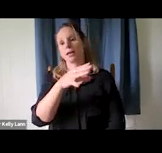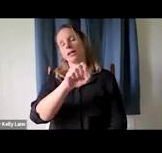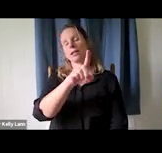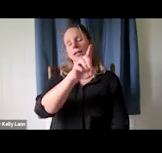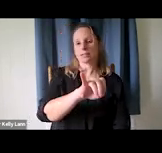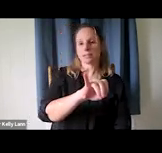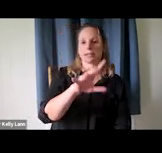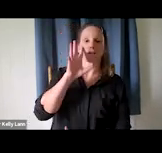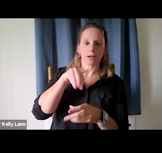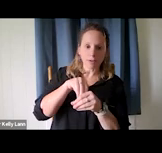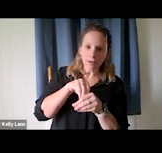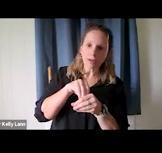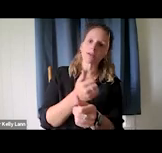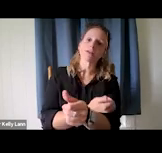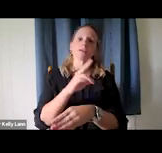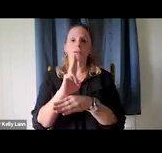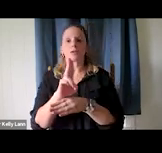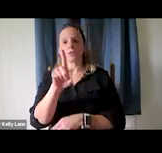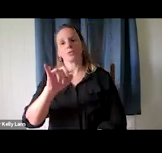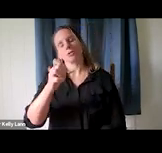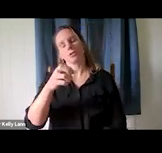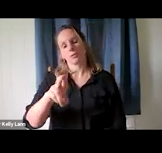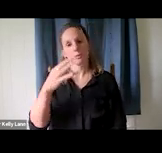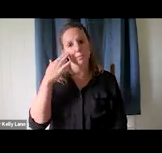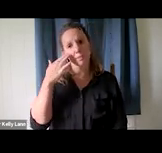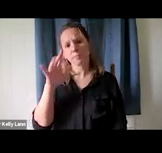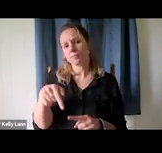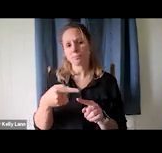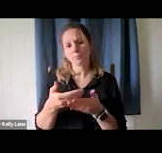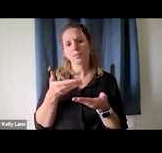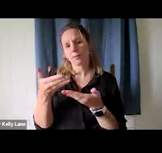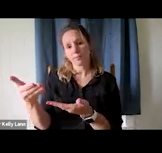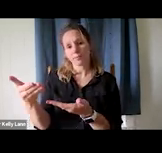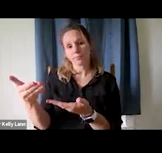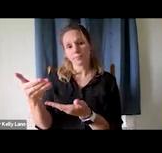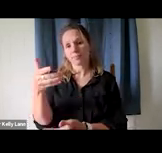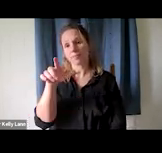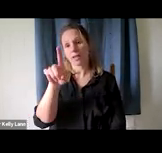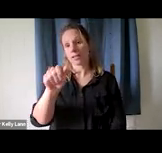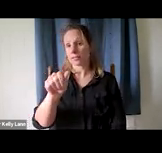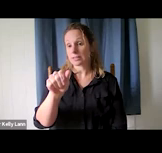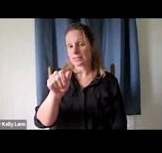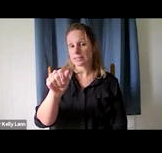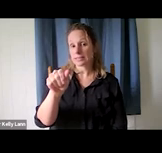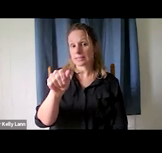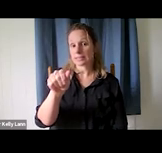que implican trastornos por consumo de sustancias". Como saben, proporcionarle a los Servicios de Determinación de la Discapacidad